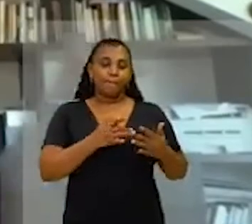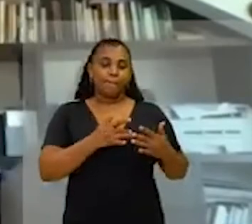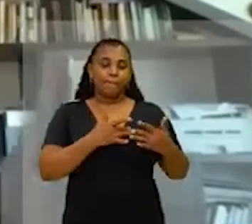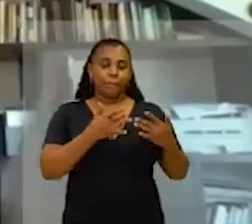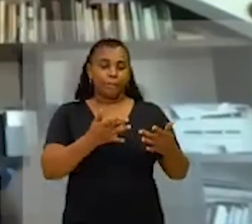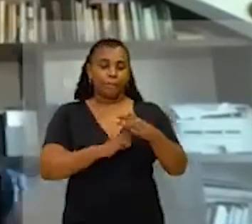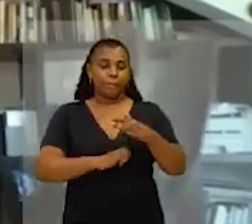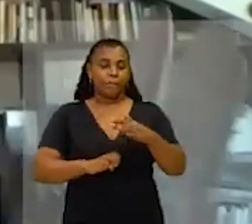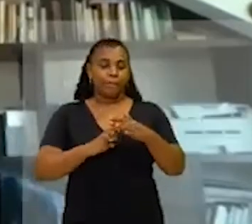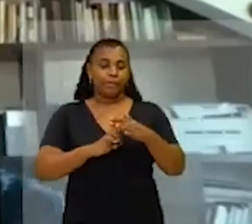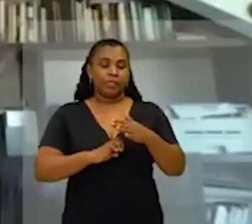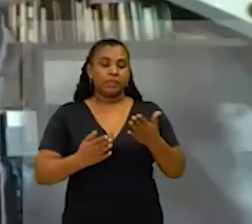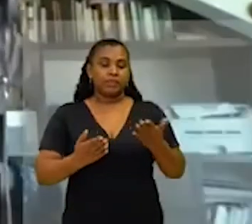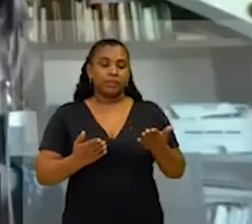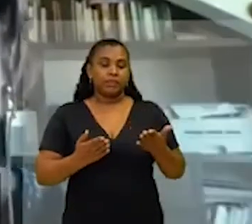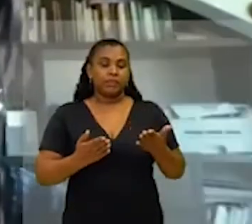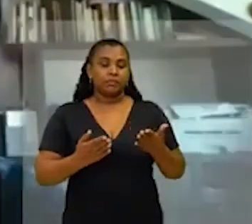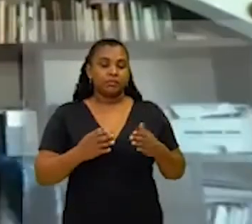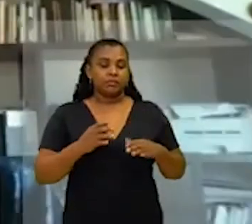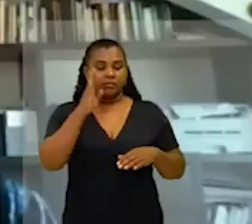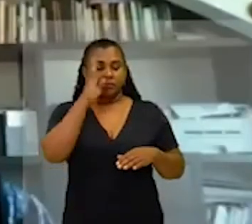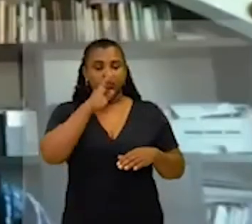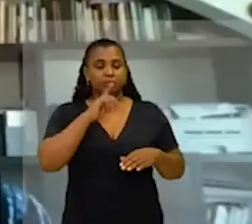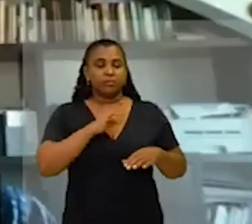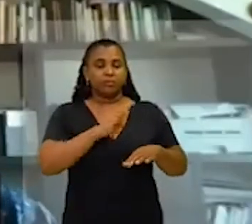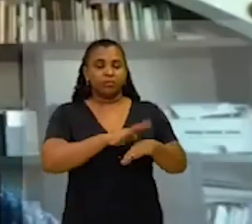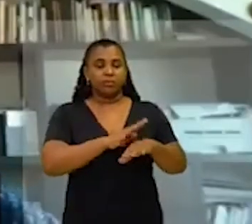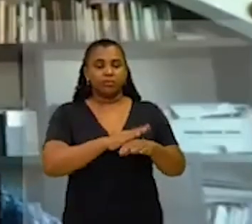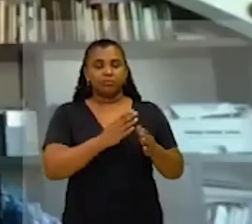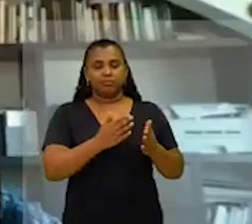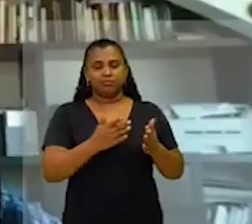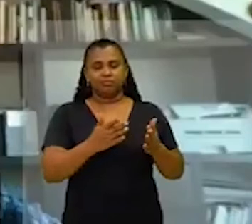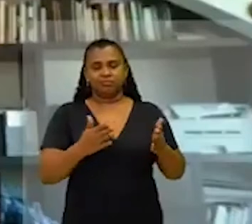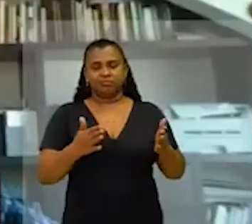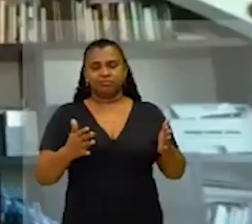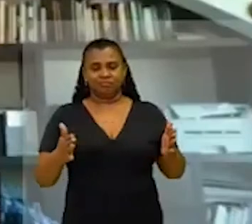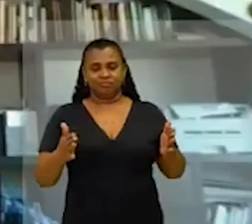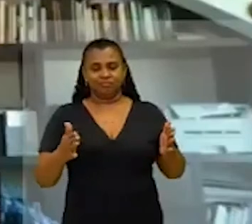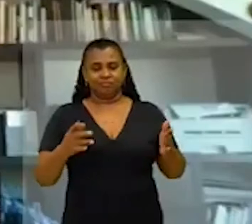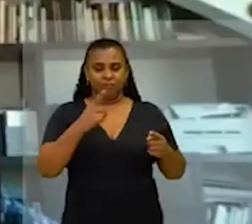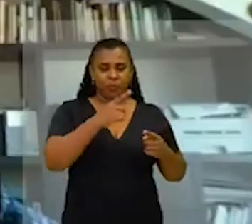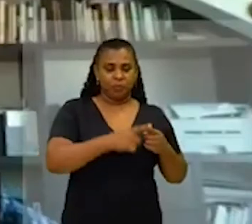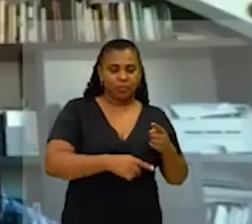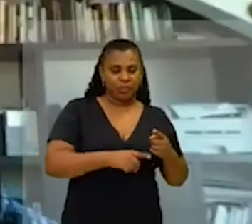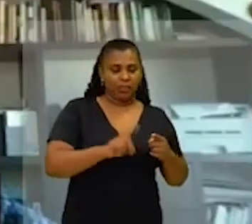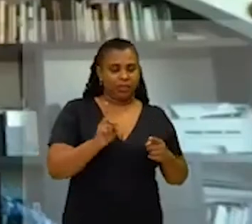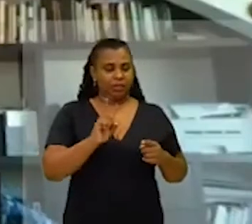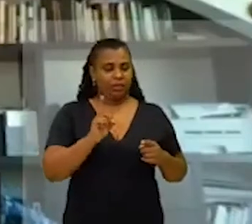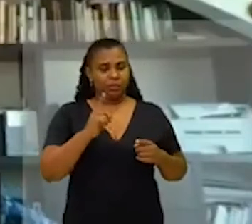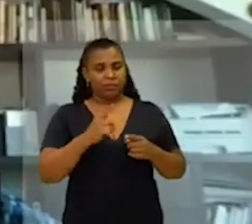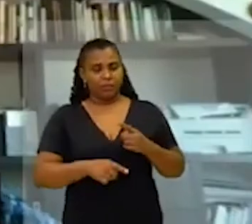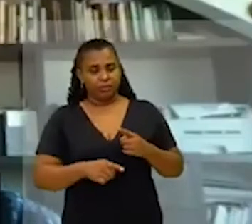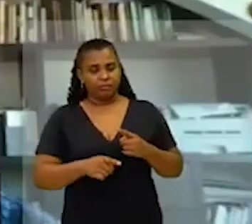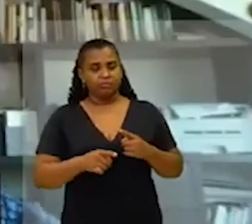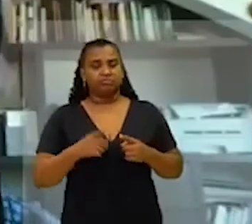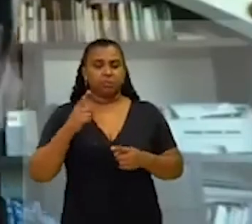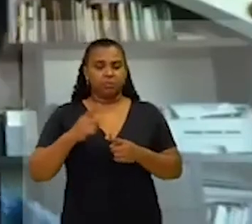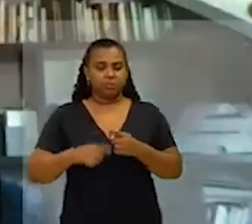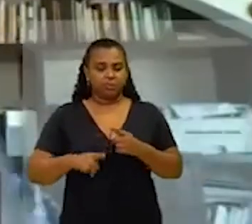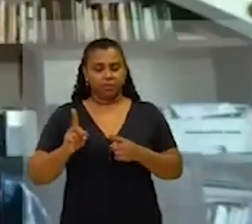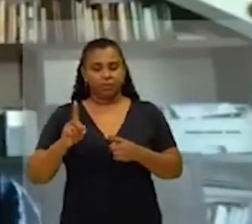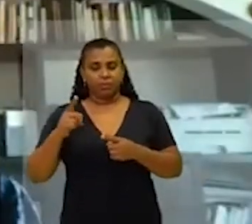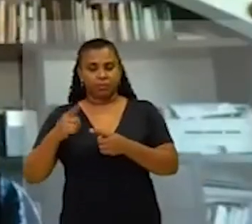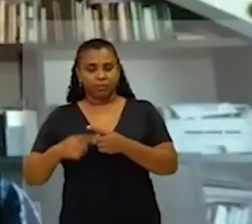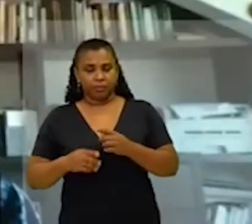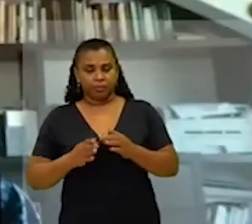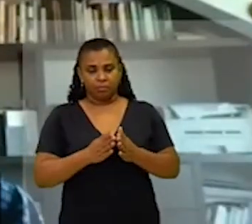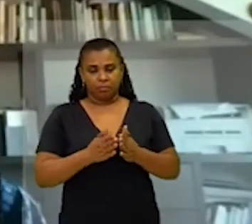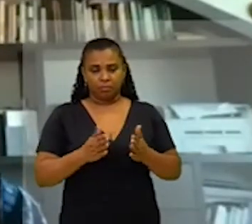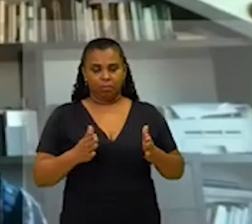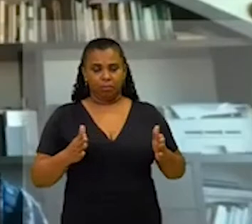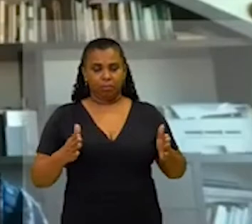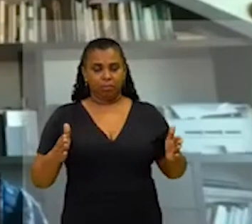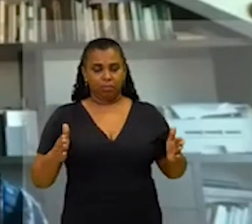em vários momentos troib ou não proibiu lá as doações empresariais vem o escândalo proíbe as